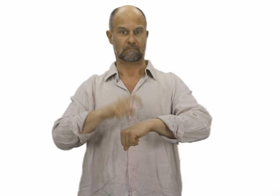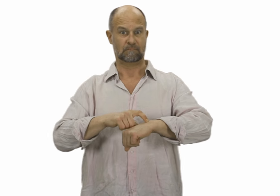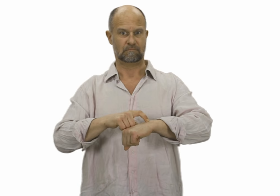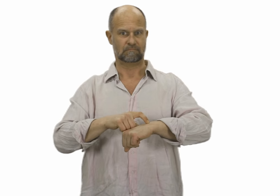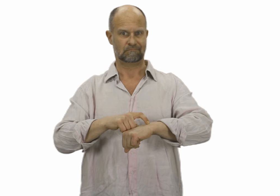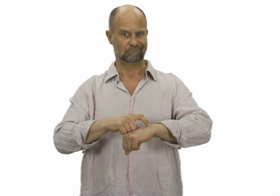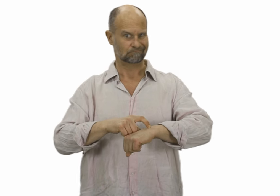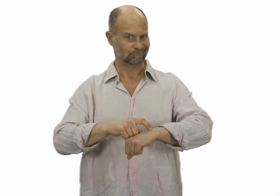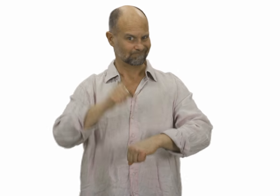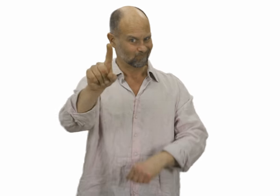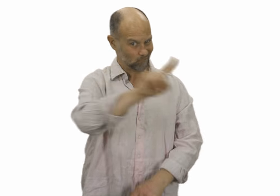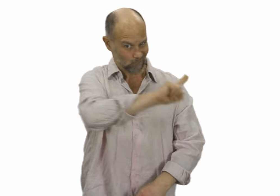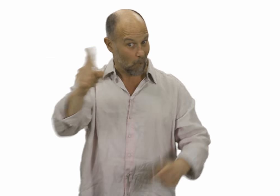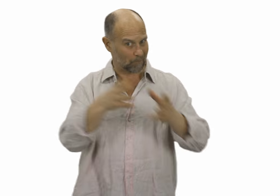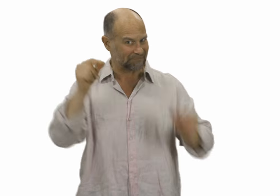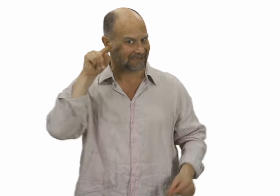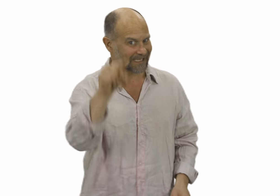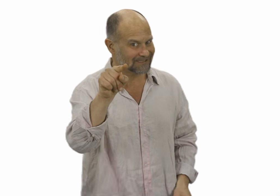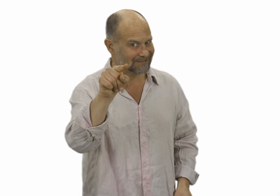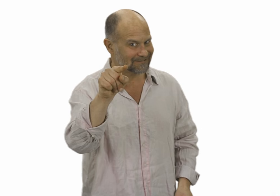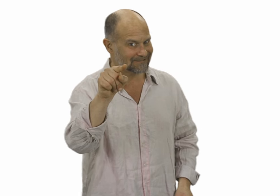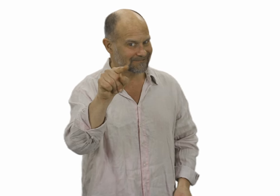Denkt also daran: Unsere nächste Folge dürft Ihr nicht verpassen!